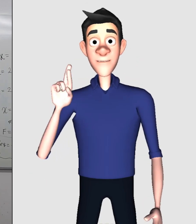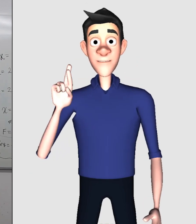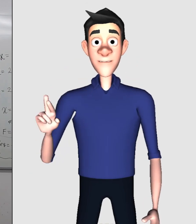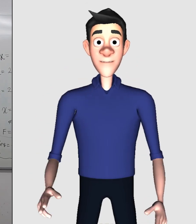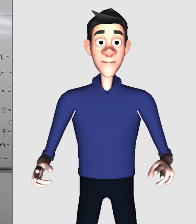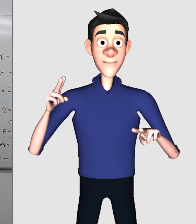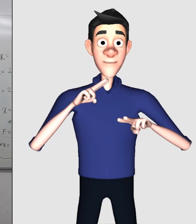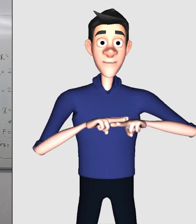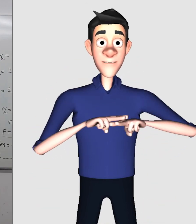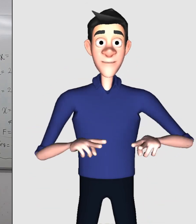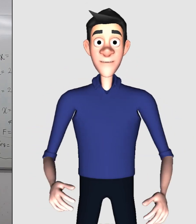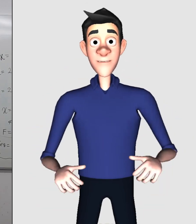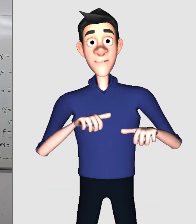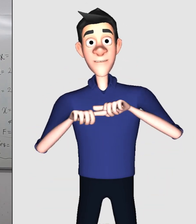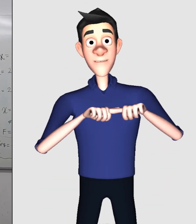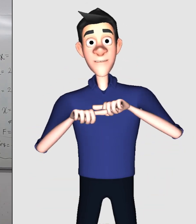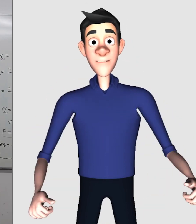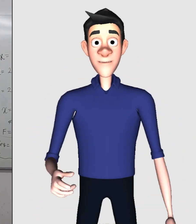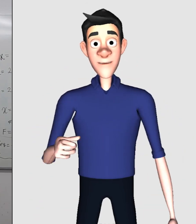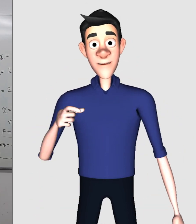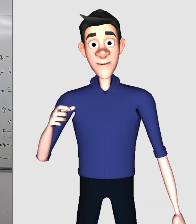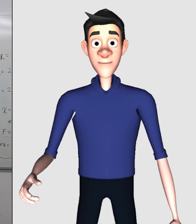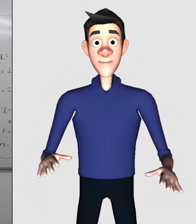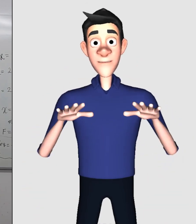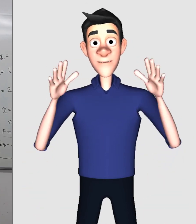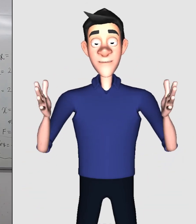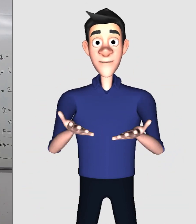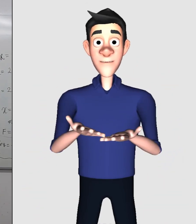Quando for uma corda que passa é sempre a mesma coisa